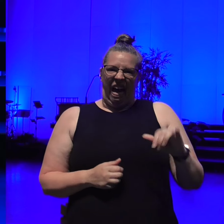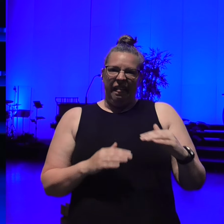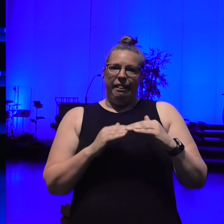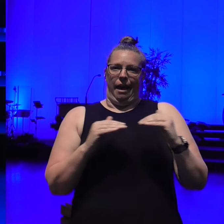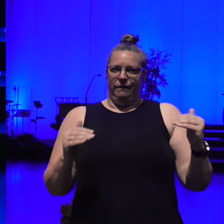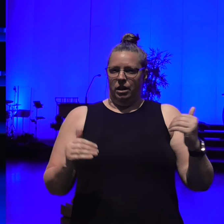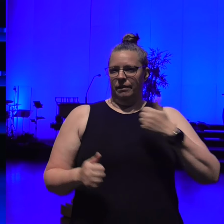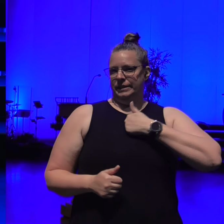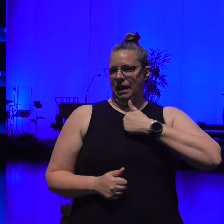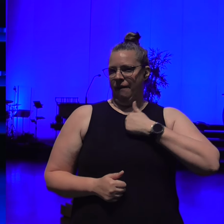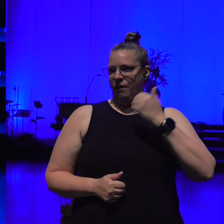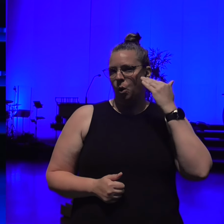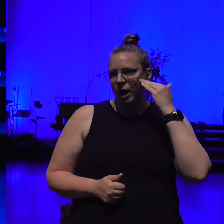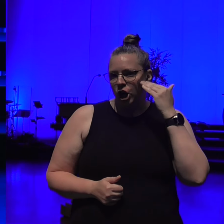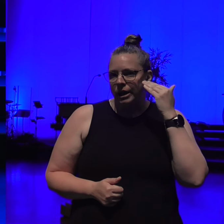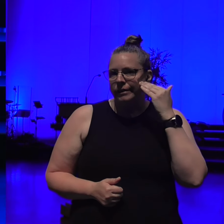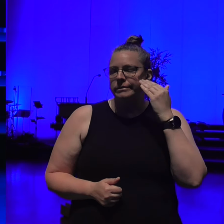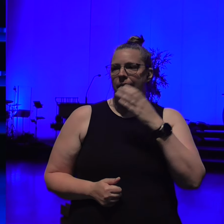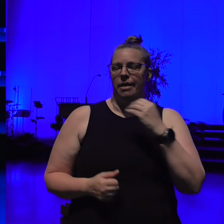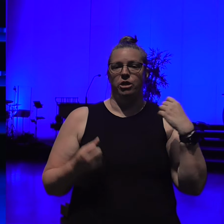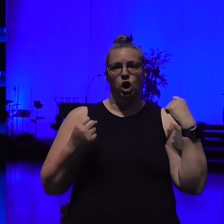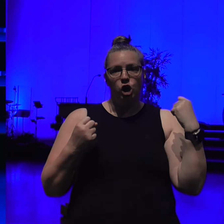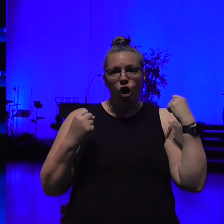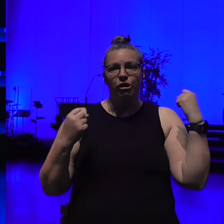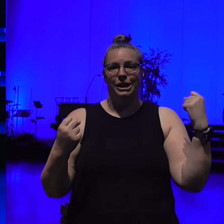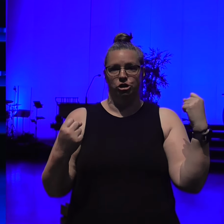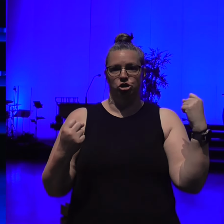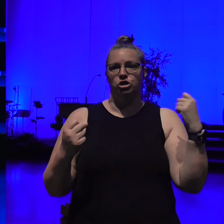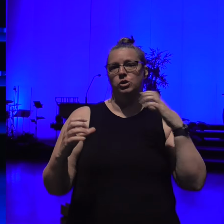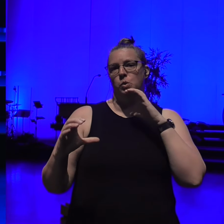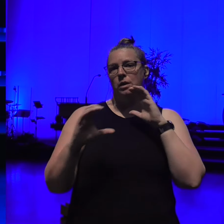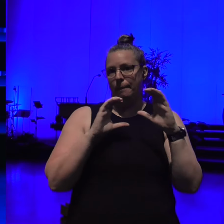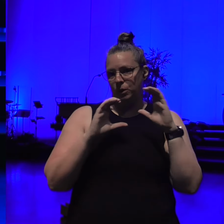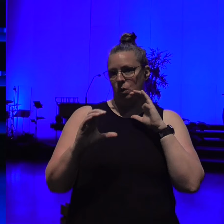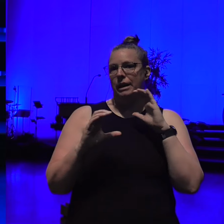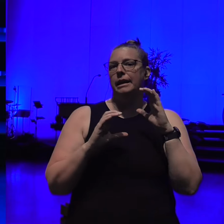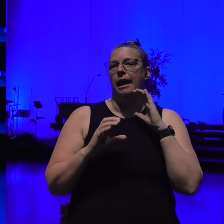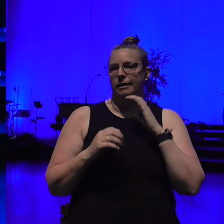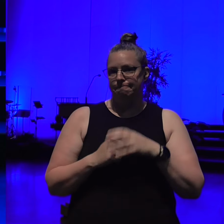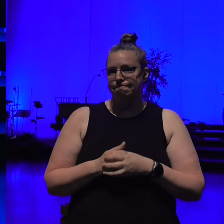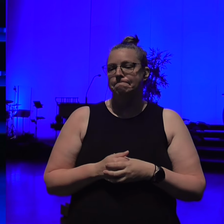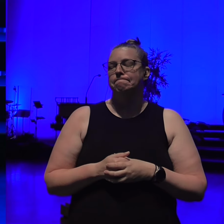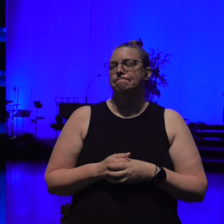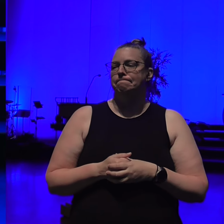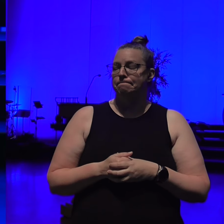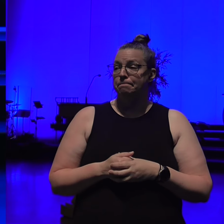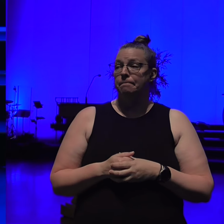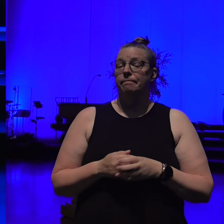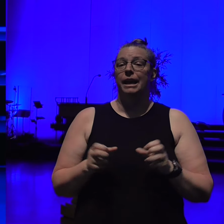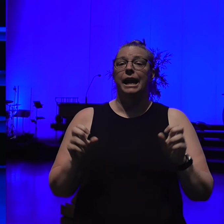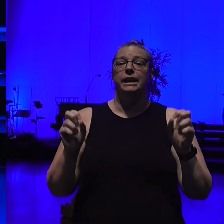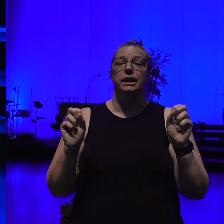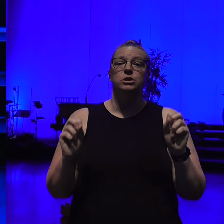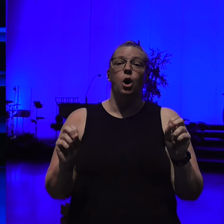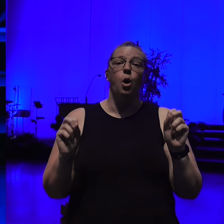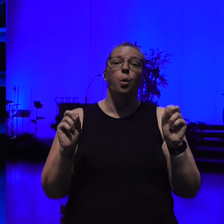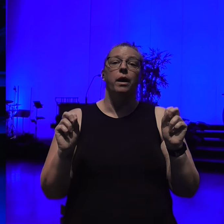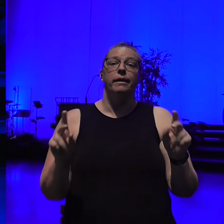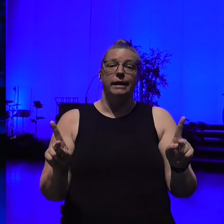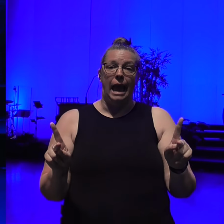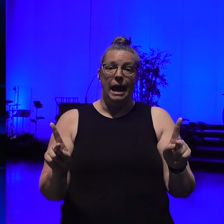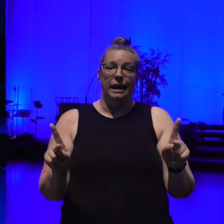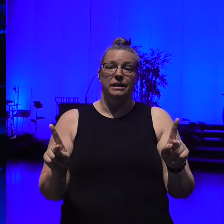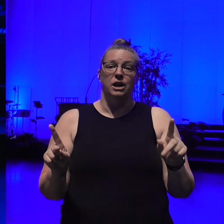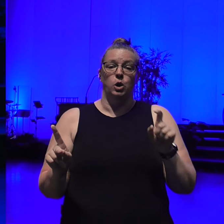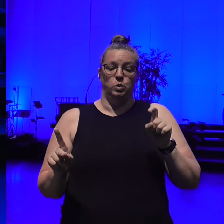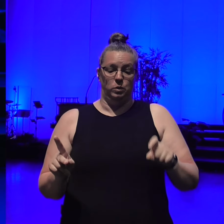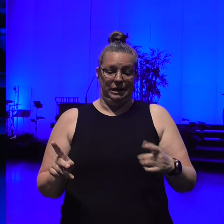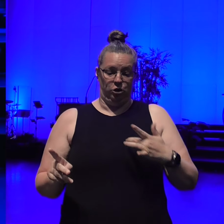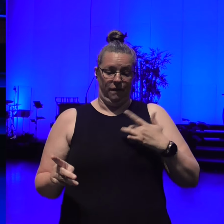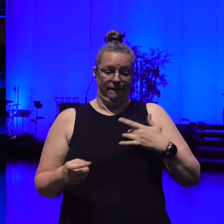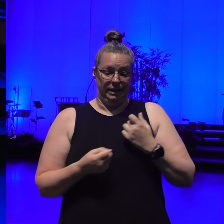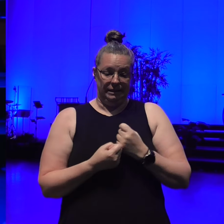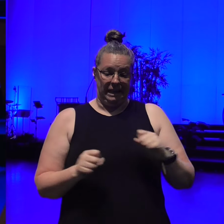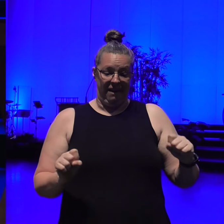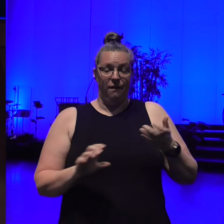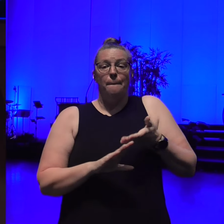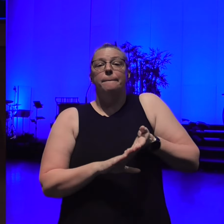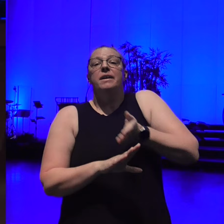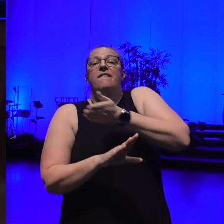autoconciencia y el coraje para comunicarlo Está bien necesitar sentirse seguro antes de compartir